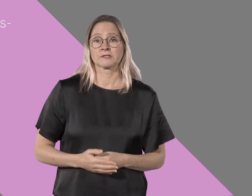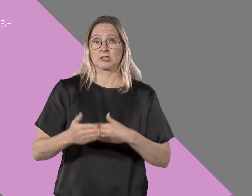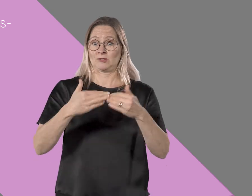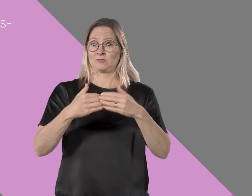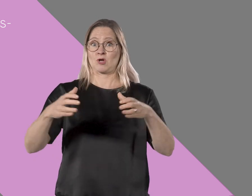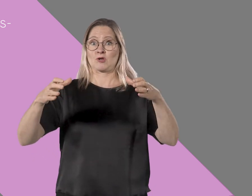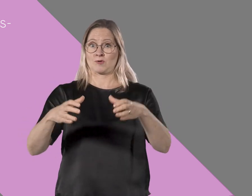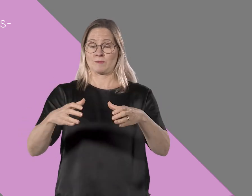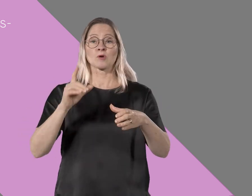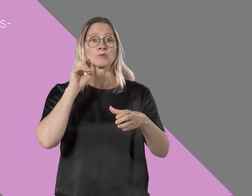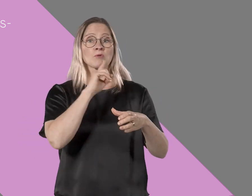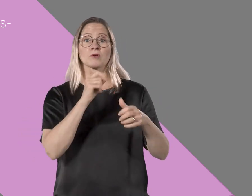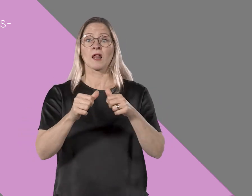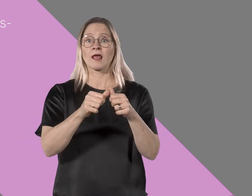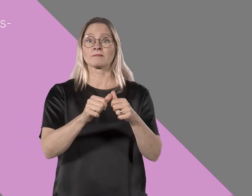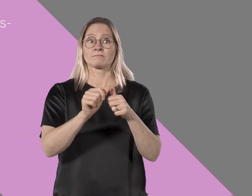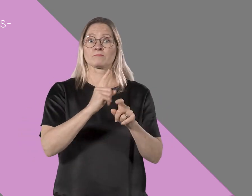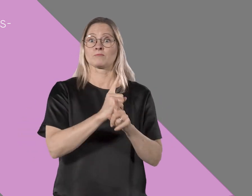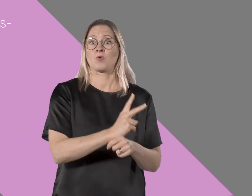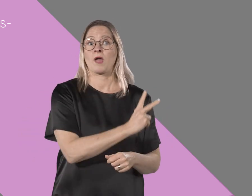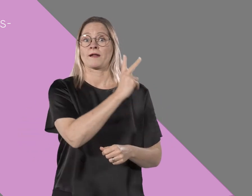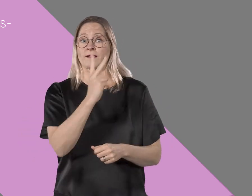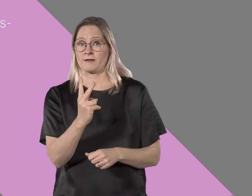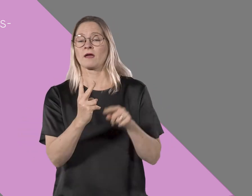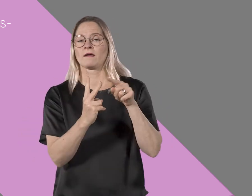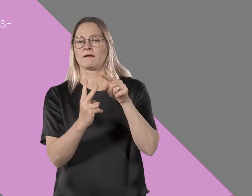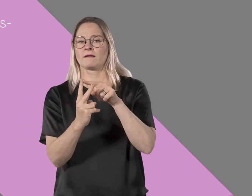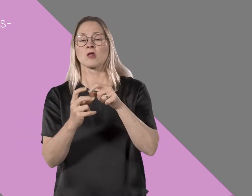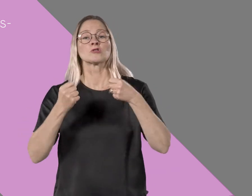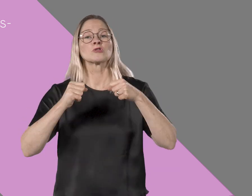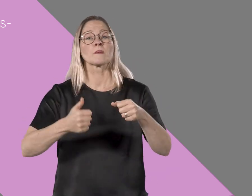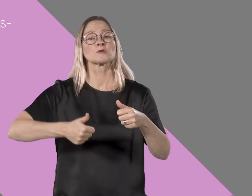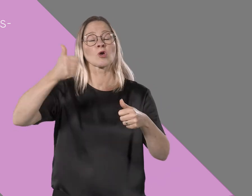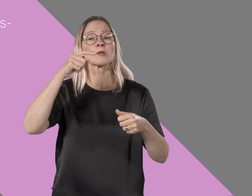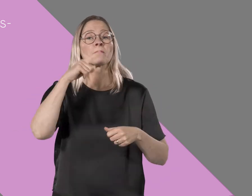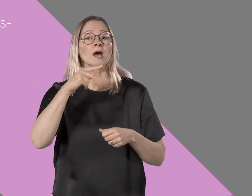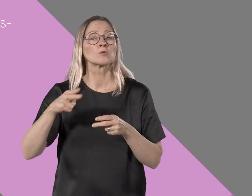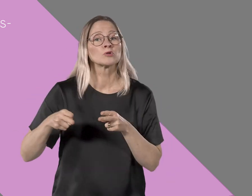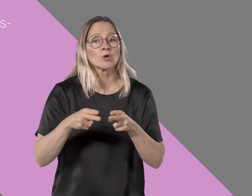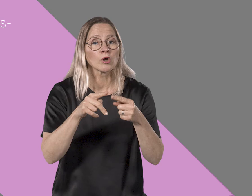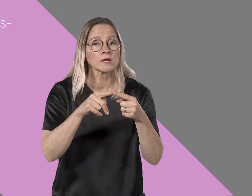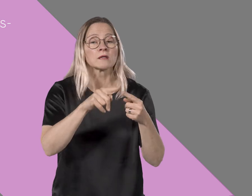Kuurojen Liitosta työryhmässä on mukana toiminnanjohtaja Markku Jokinen -